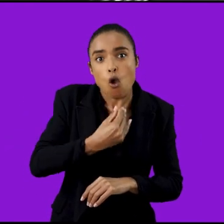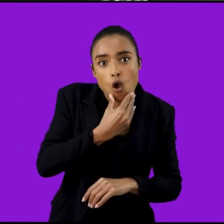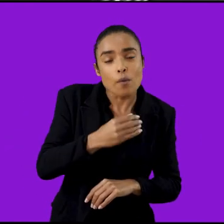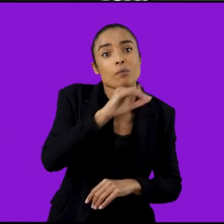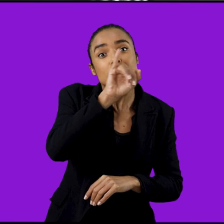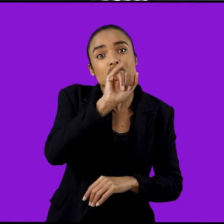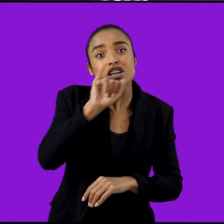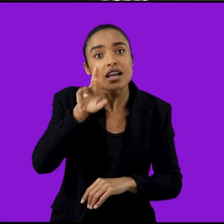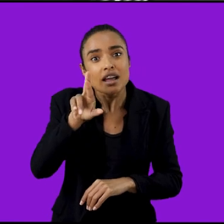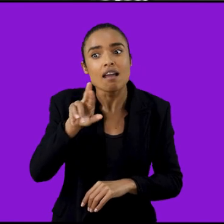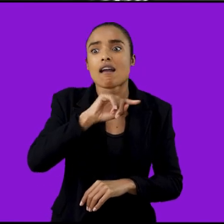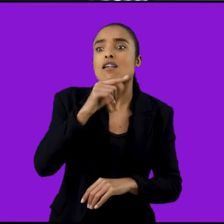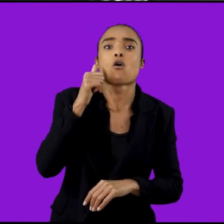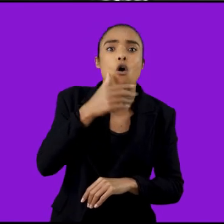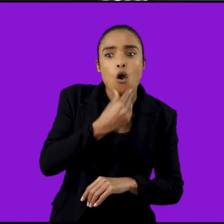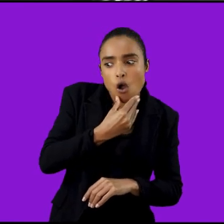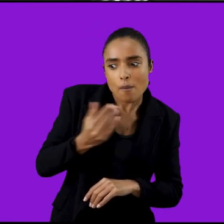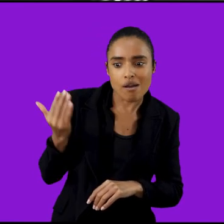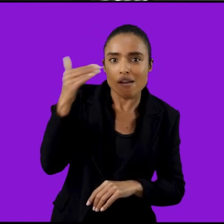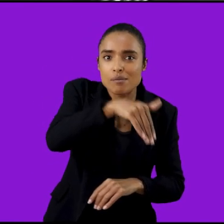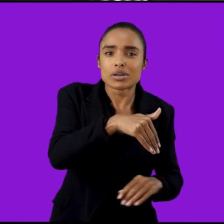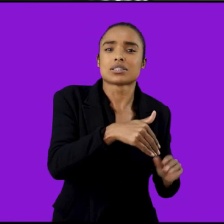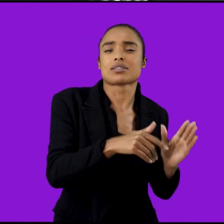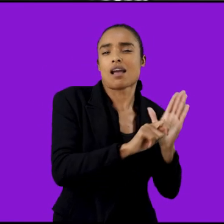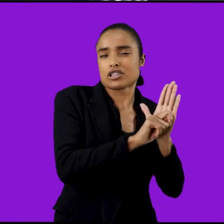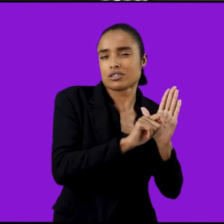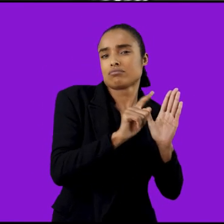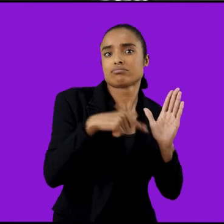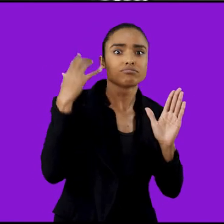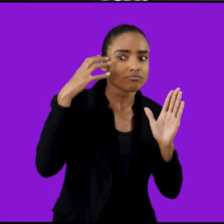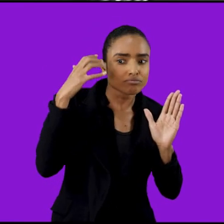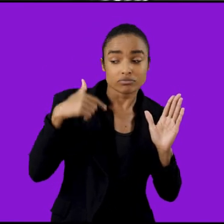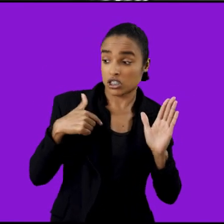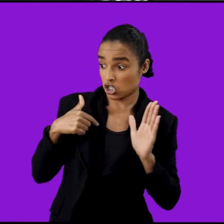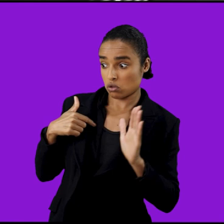levava Jair Rodrigues para fazer agendas de rádio. Sabe que o Jair Rodrigues foi uma pessoa muito importante na minha vida?